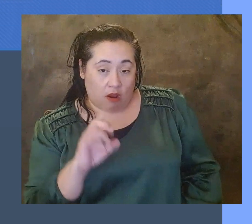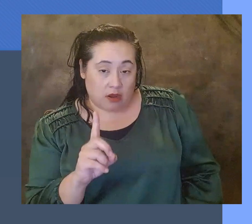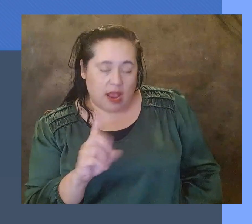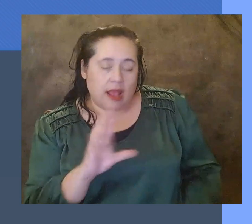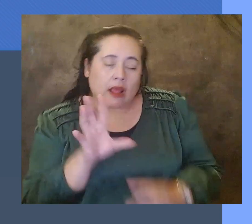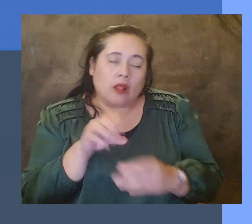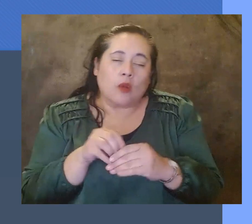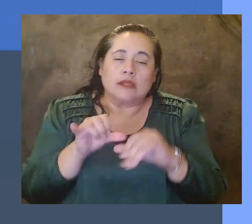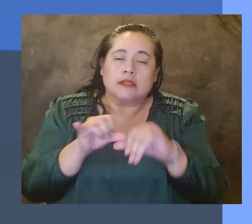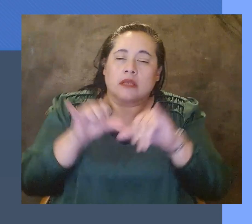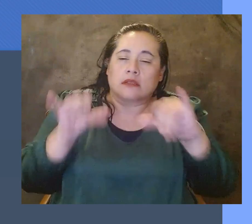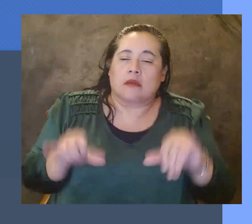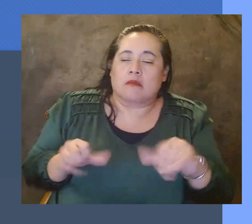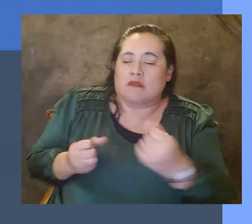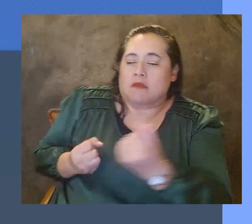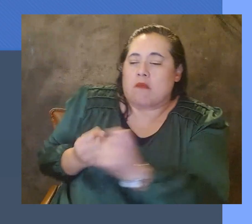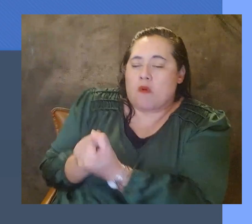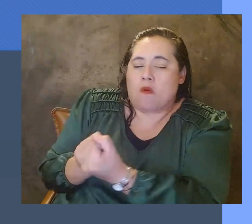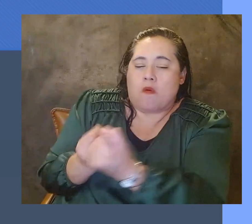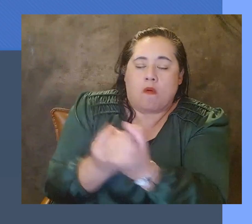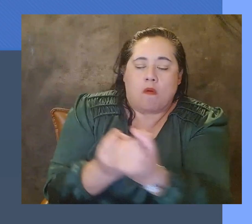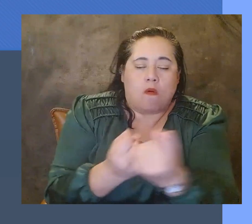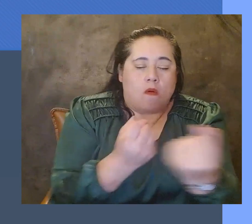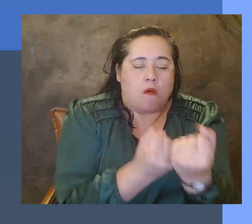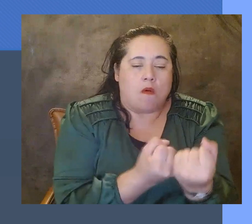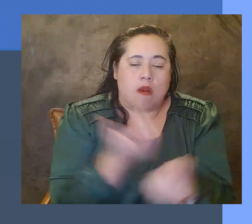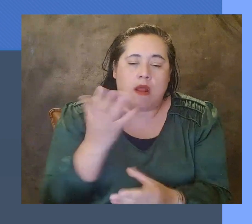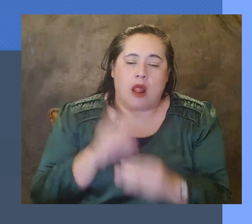un sistema de apoyo compuesto por comités ...